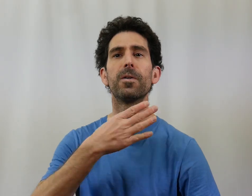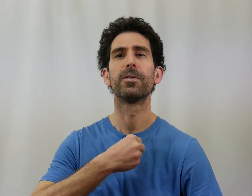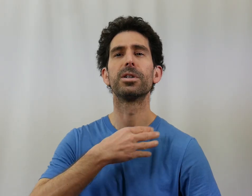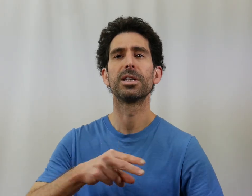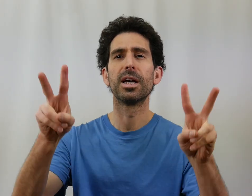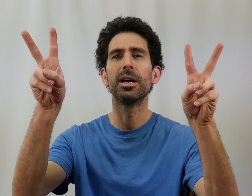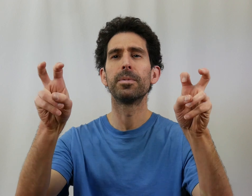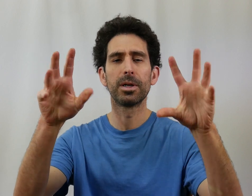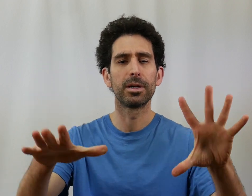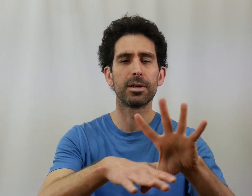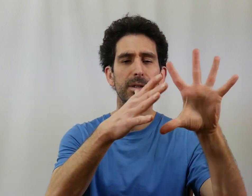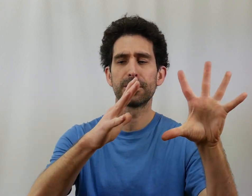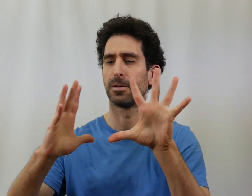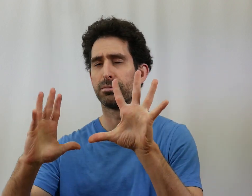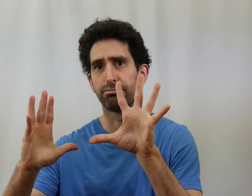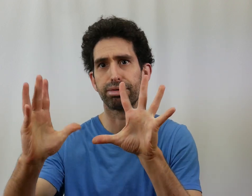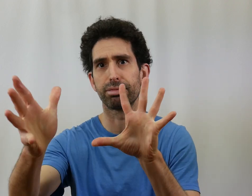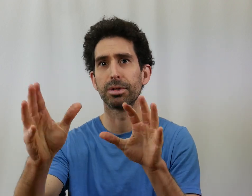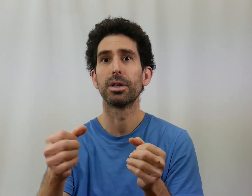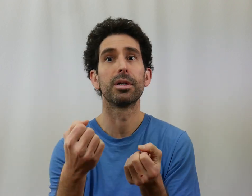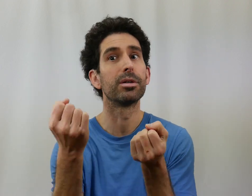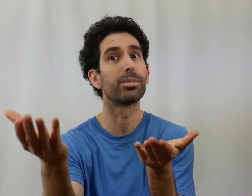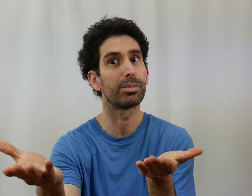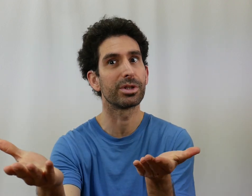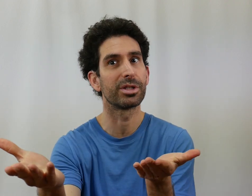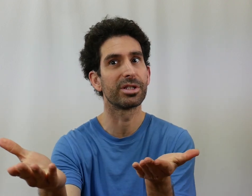Voici ma proposition d'expression imagée en LSF.